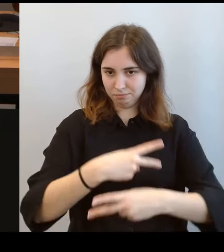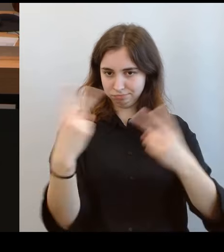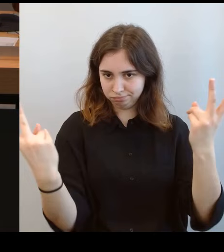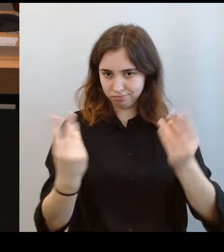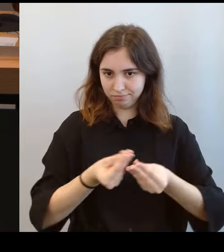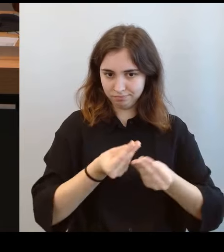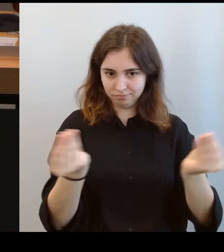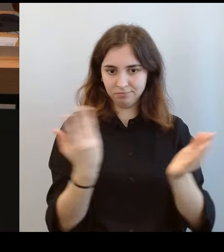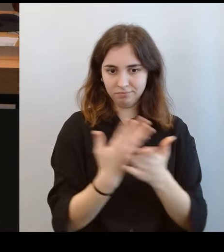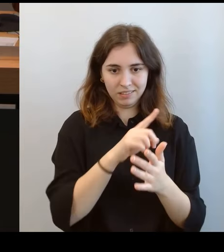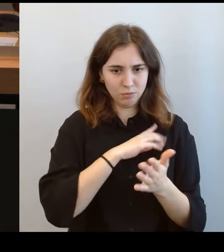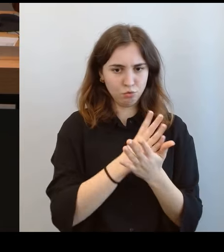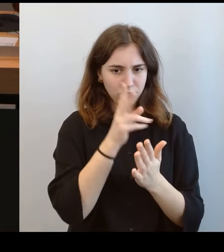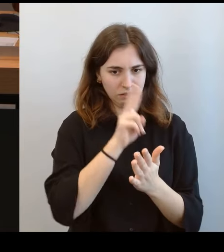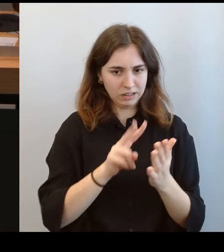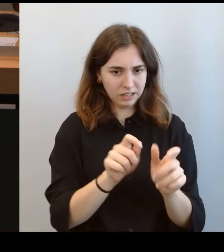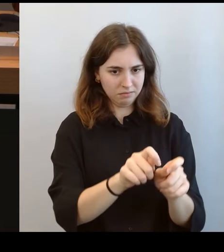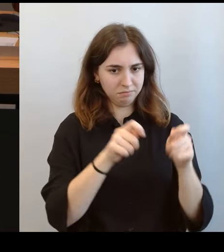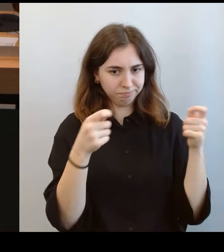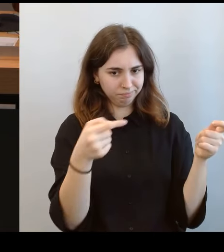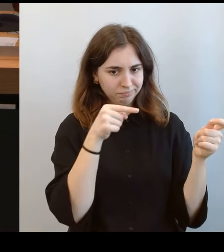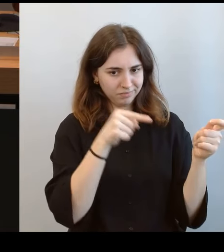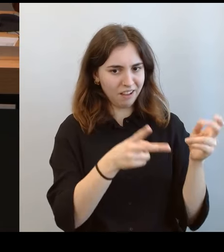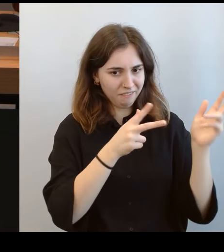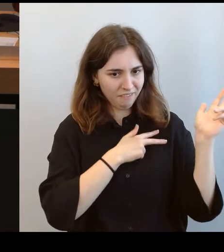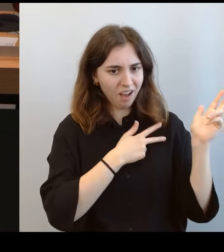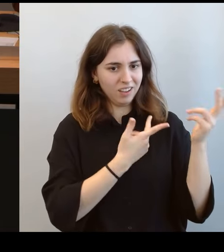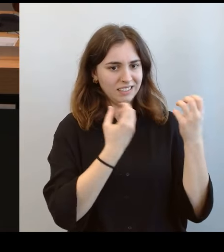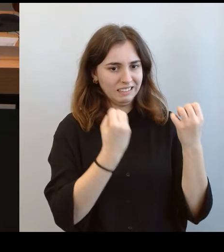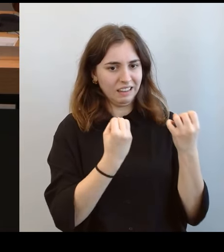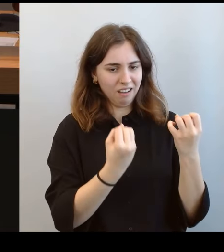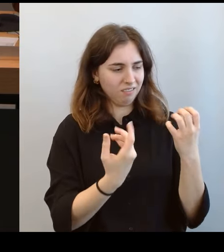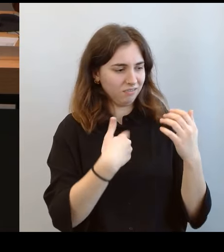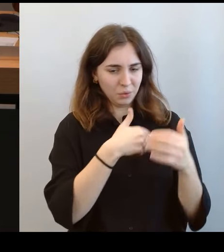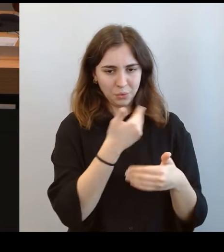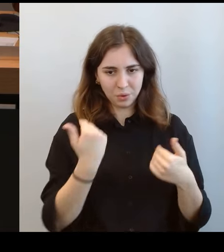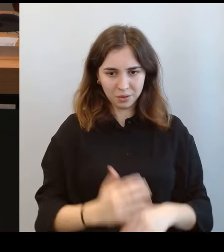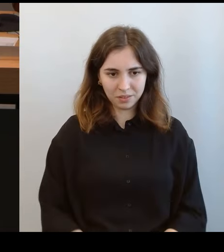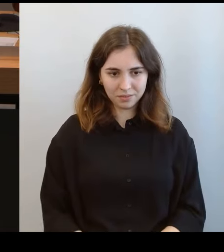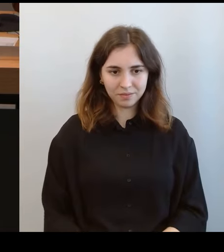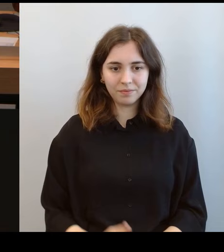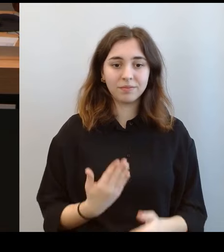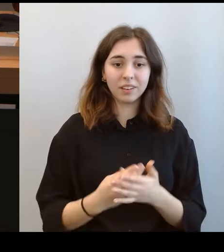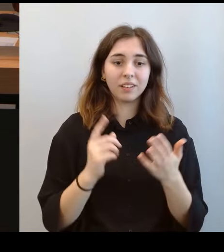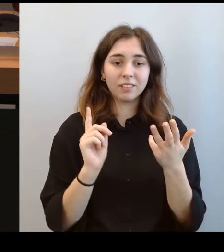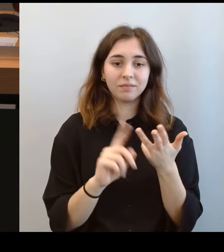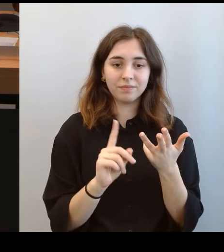Feige. Viertens: Letzter Punkt 1 nachhaltige, rasche, deutliche Verbesserung der Situation der